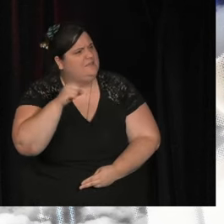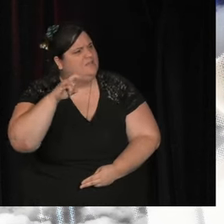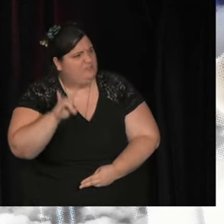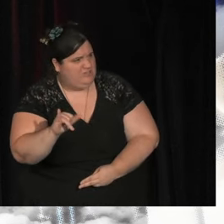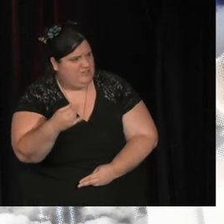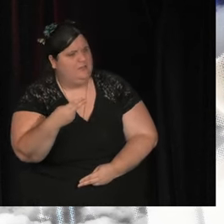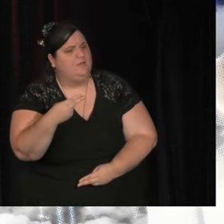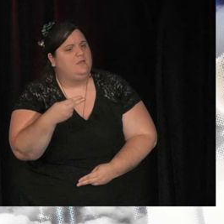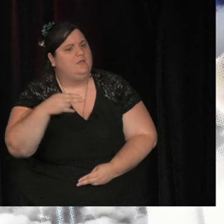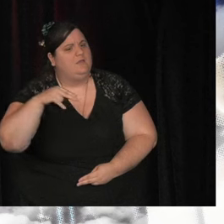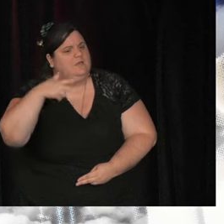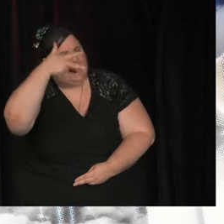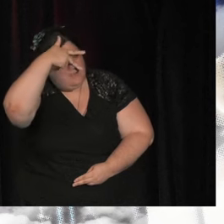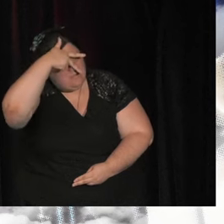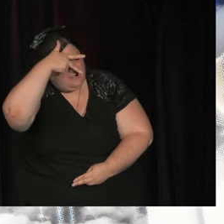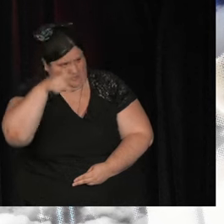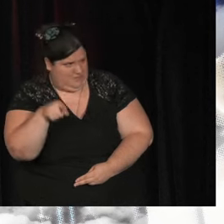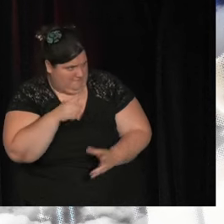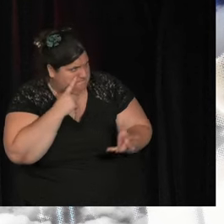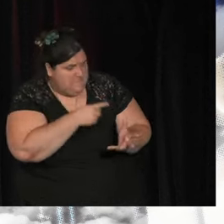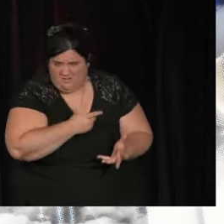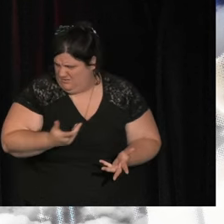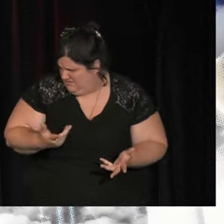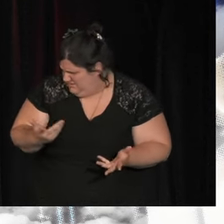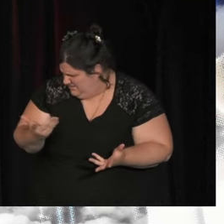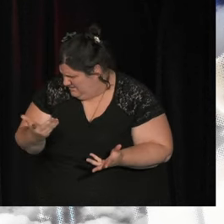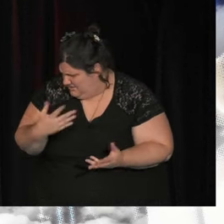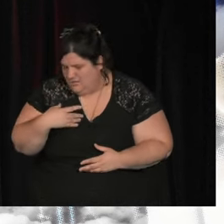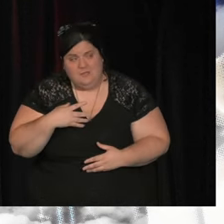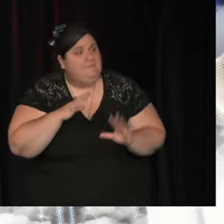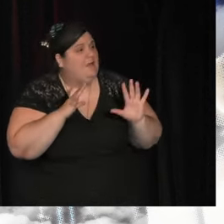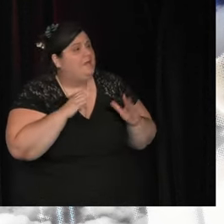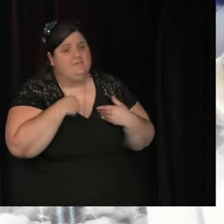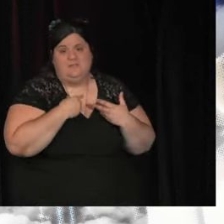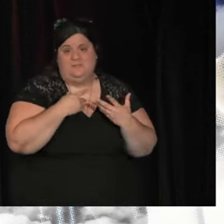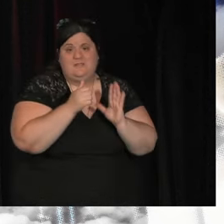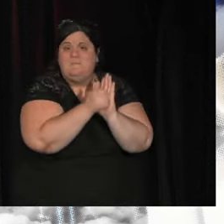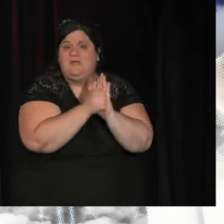que… C'est un gacha donc c'est un jeu qui ne fonctionne que sur des tirages aléatoires de personnages, le jeu n'était pas sorti en Belgique.